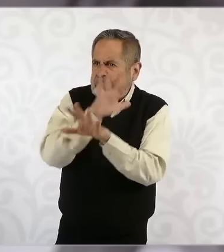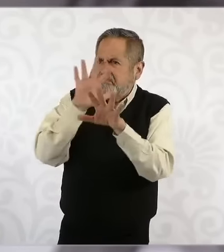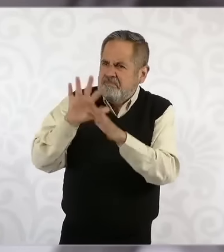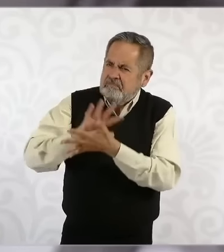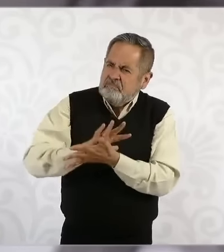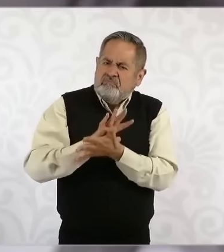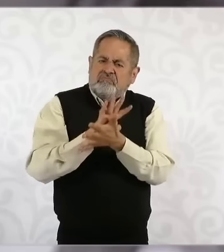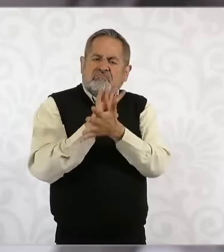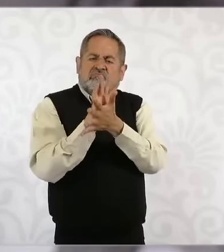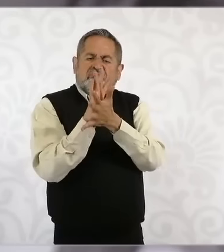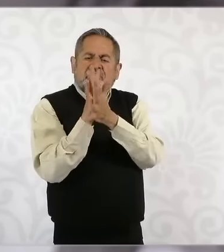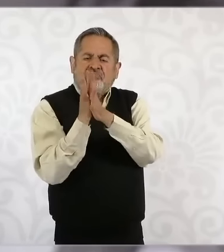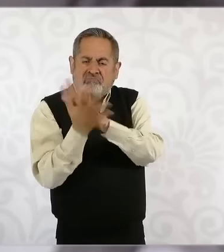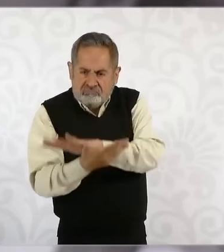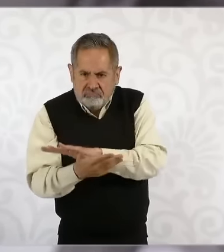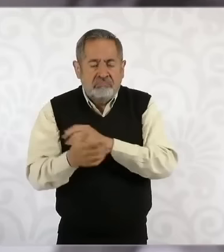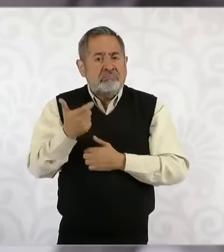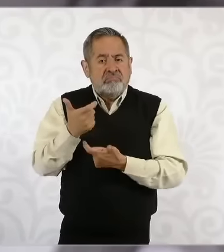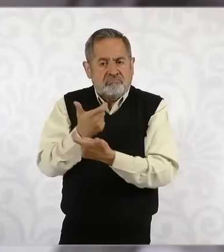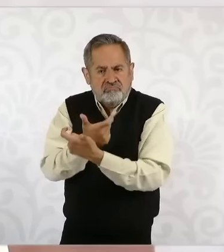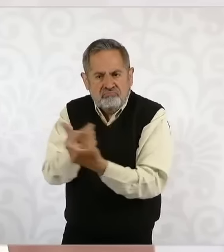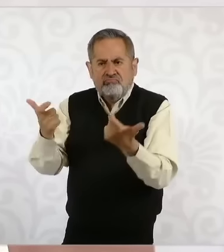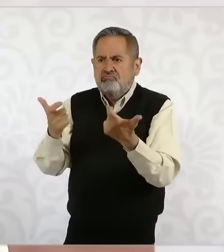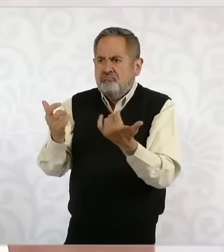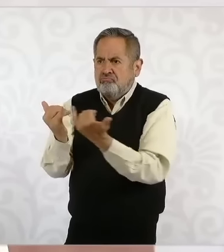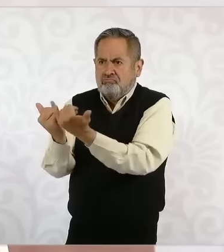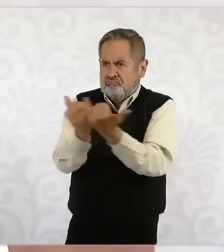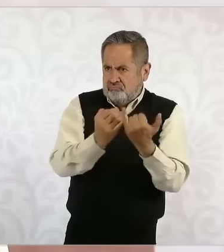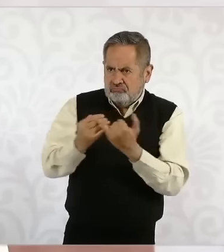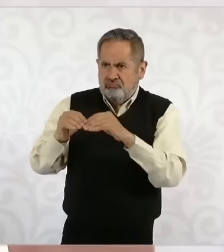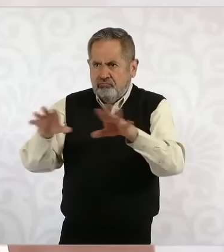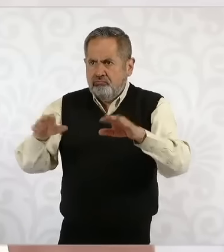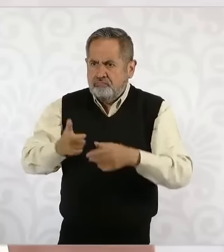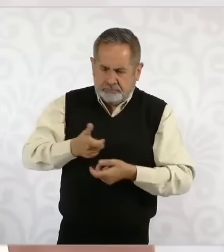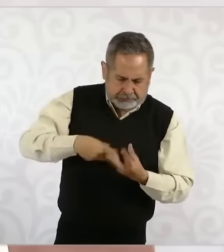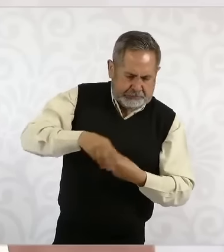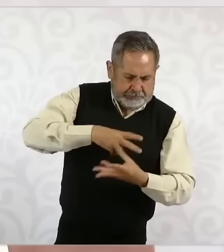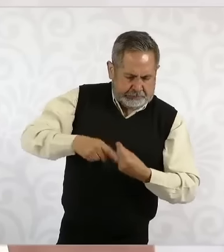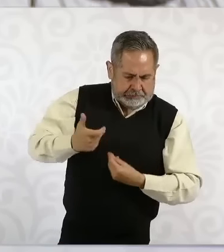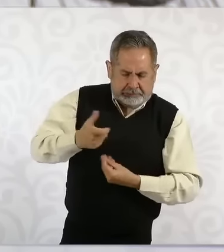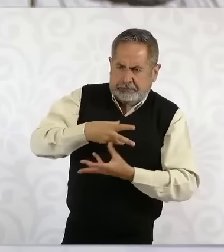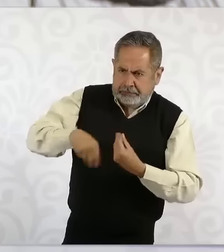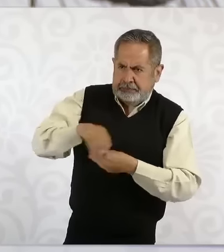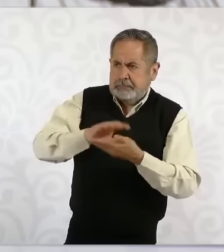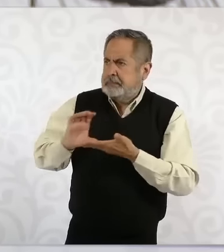de redistribución de la riqueza y de generación de riqueza también con inversiones públicas privadas.